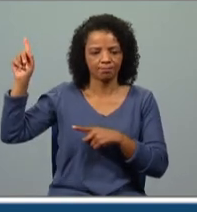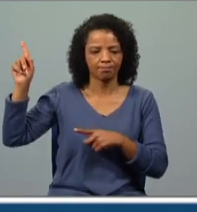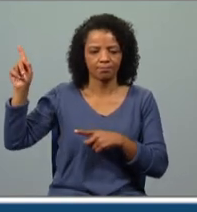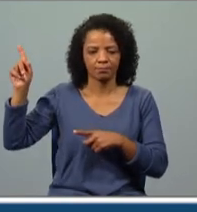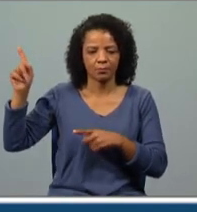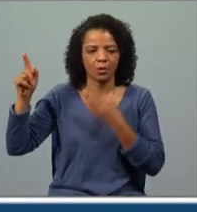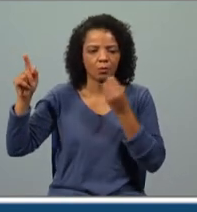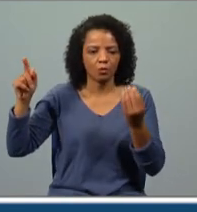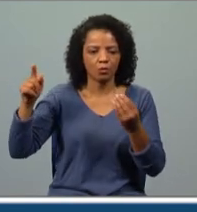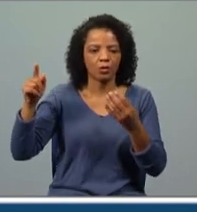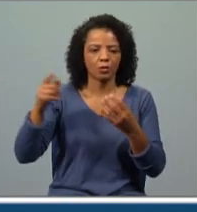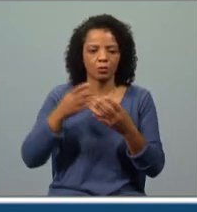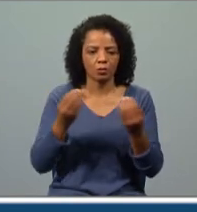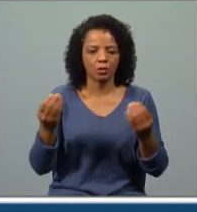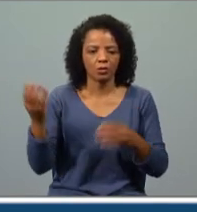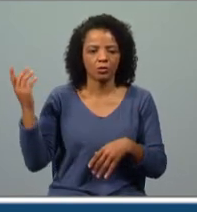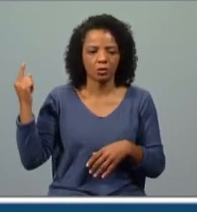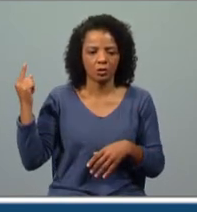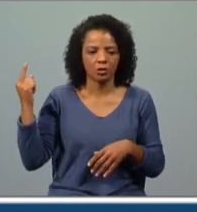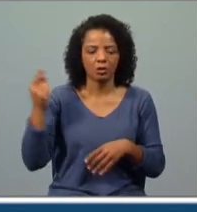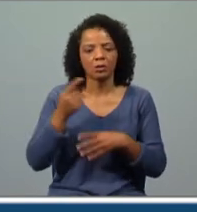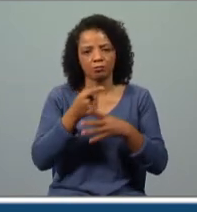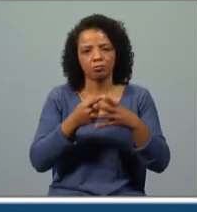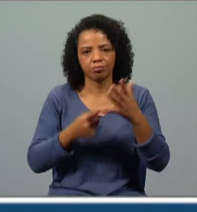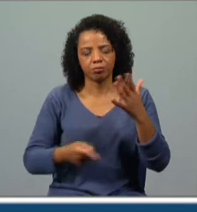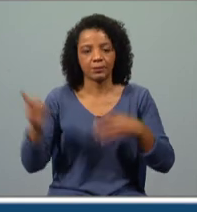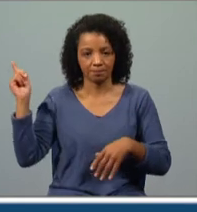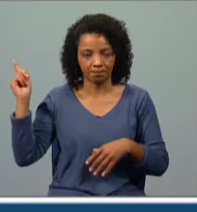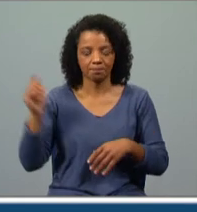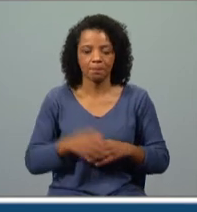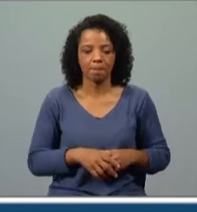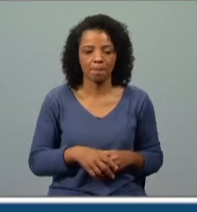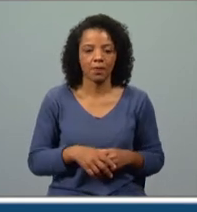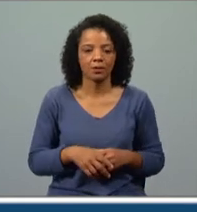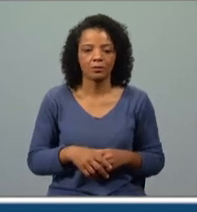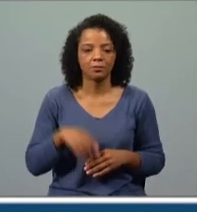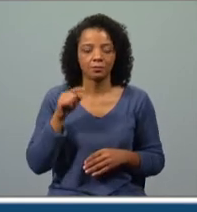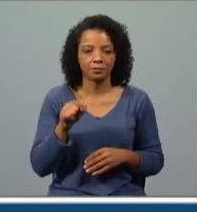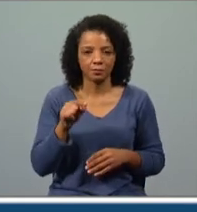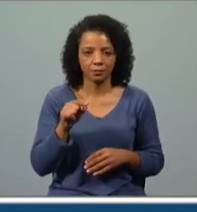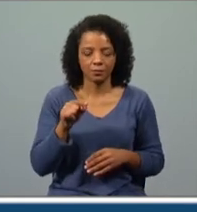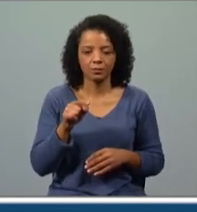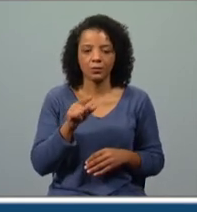muito muita muitos muitas E por aí fora tanto como vez estes são os pronomes 很多很多很多等等與時間一樣多，這些都是代詞